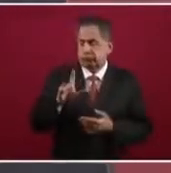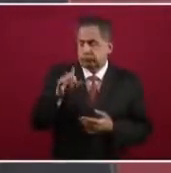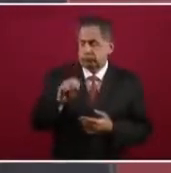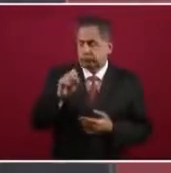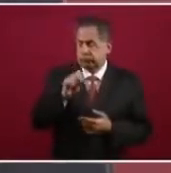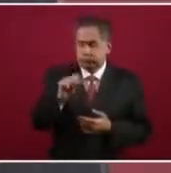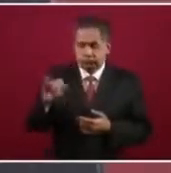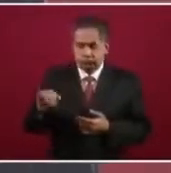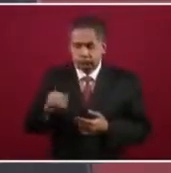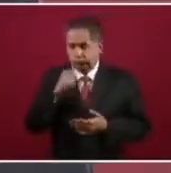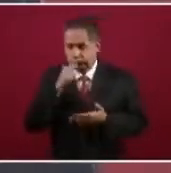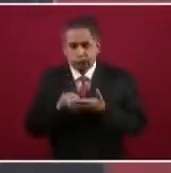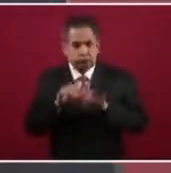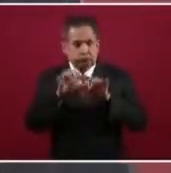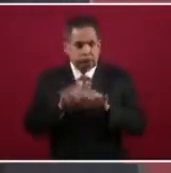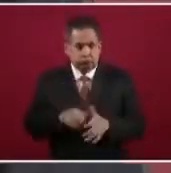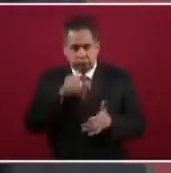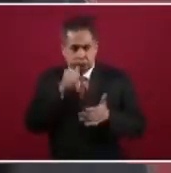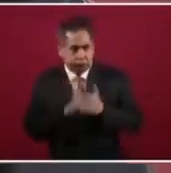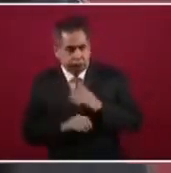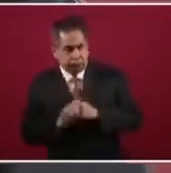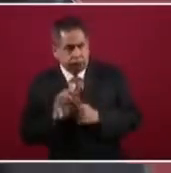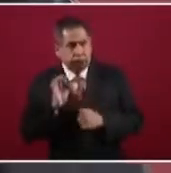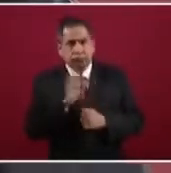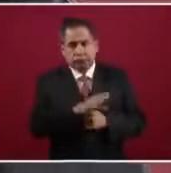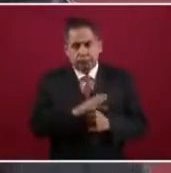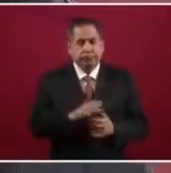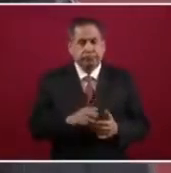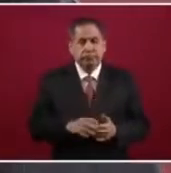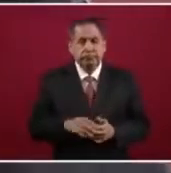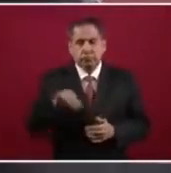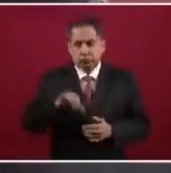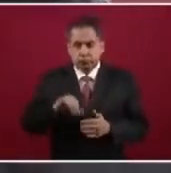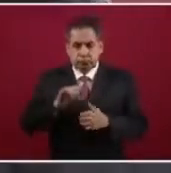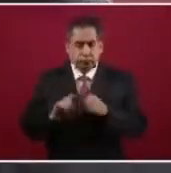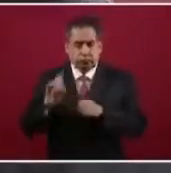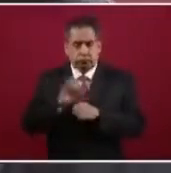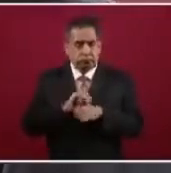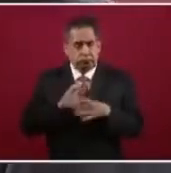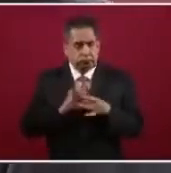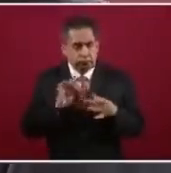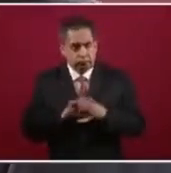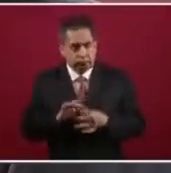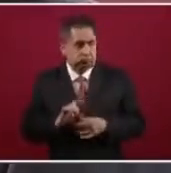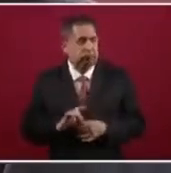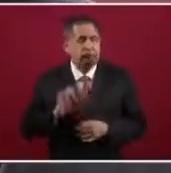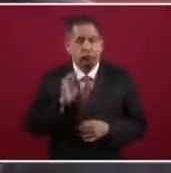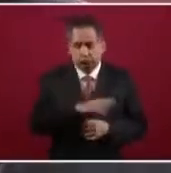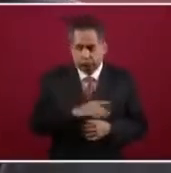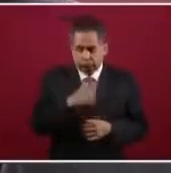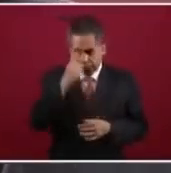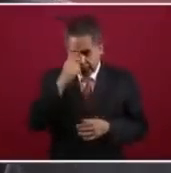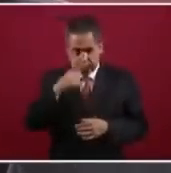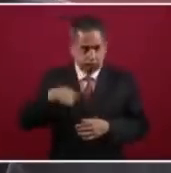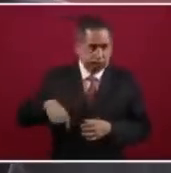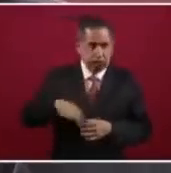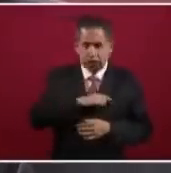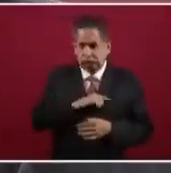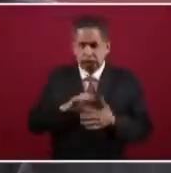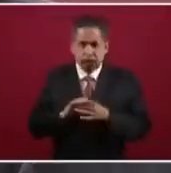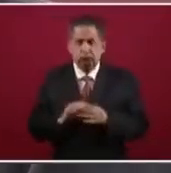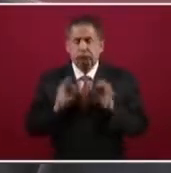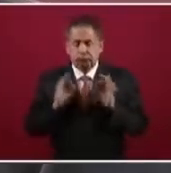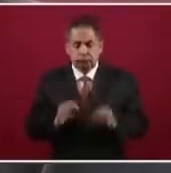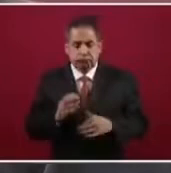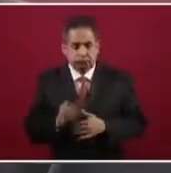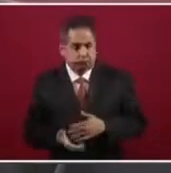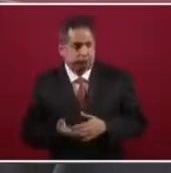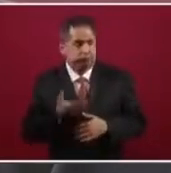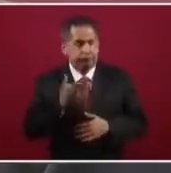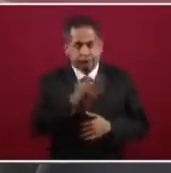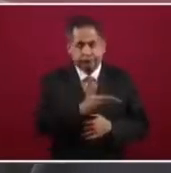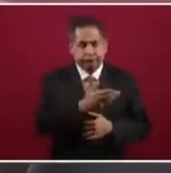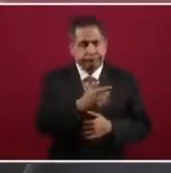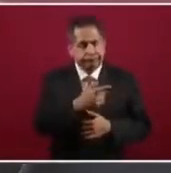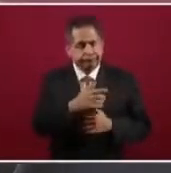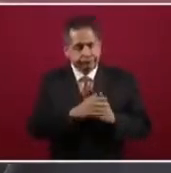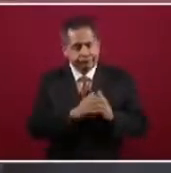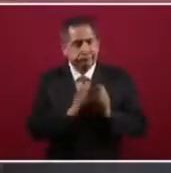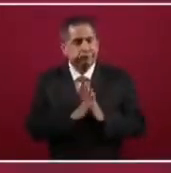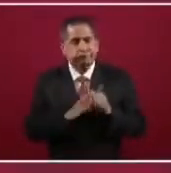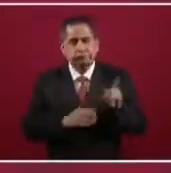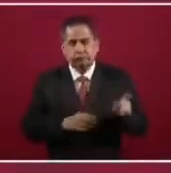a enviarle una carta el día de hoy fijando nuestra postura, pidiéndole su contribución,